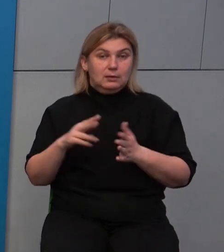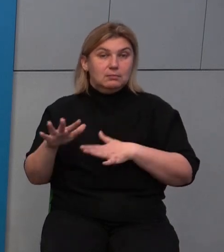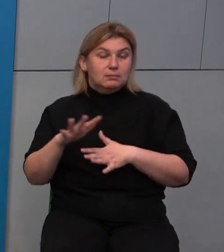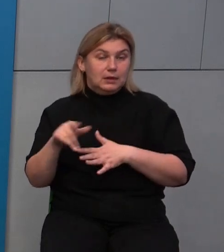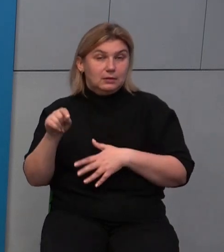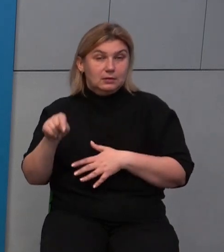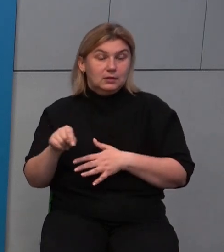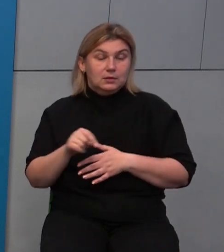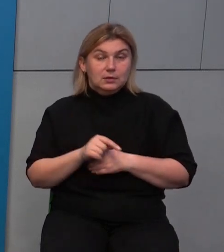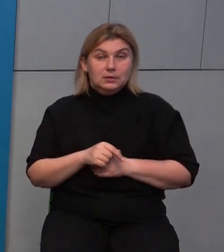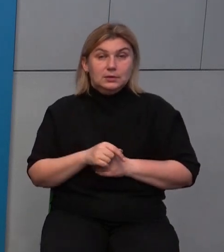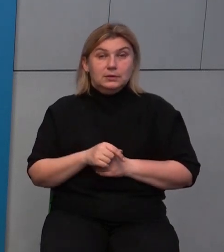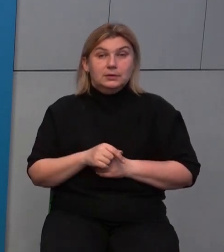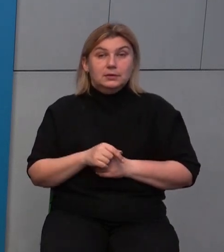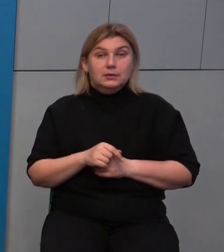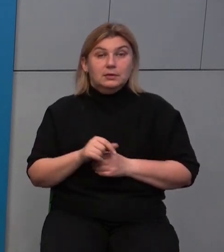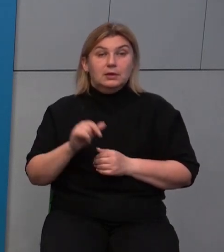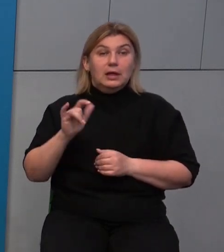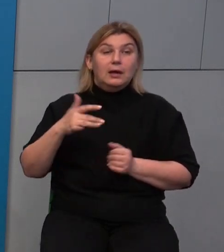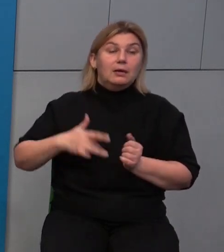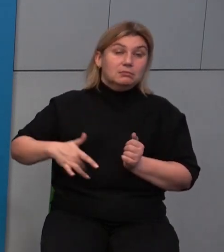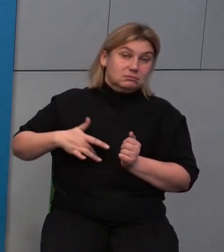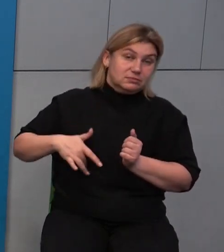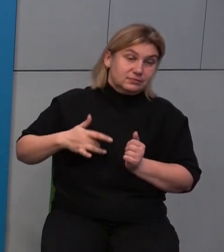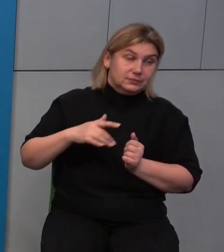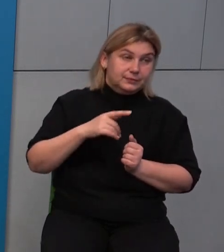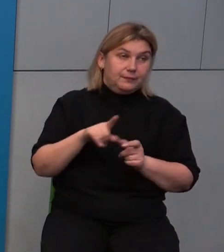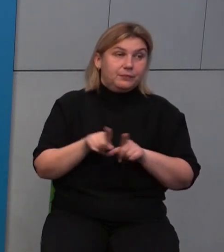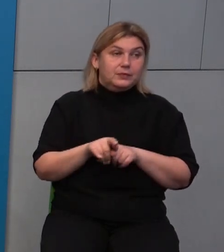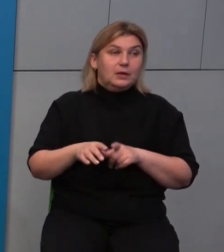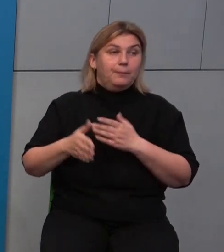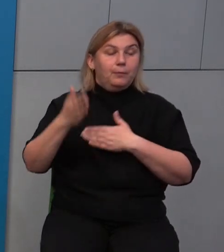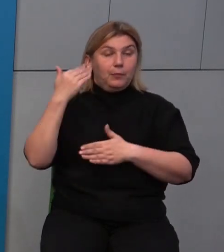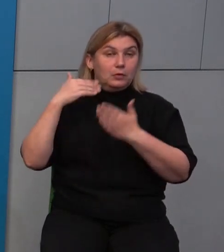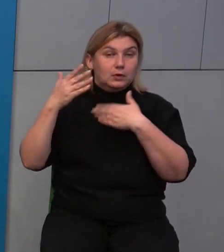Za c. k. monarchii i później na konkretnych ulicach konkretne budynki.